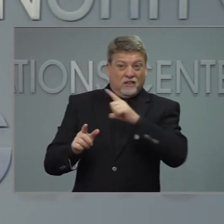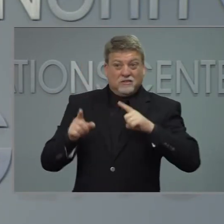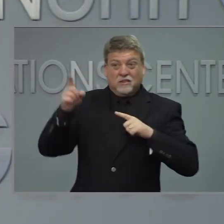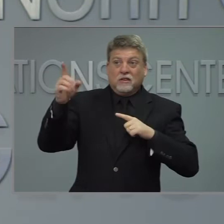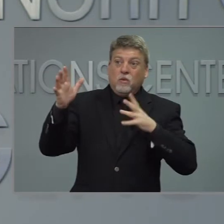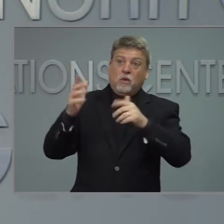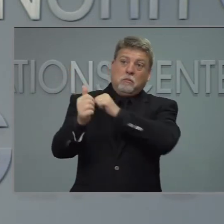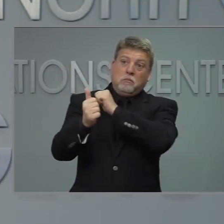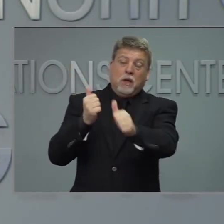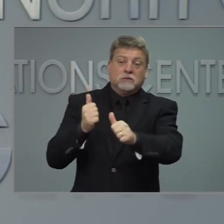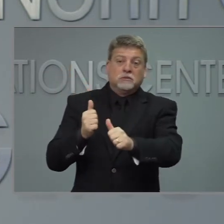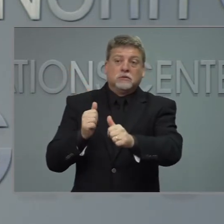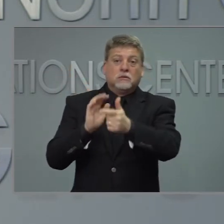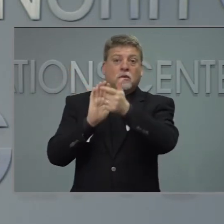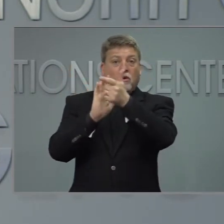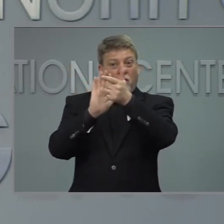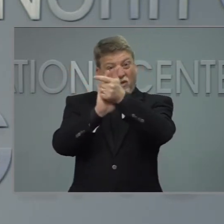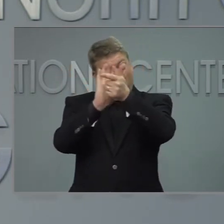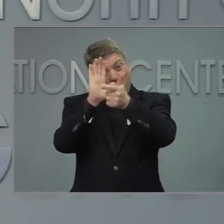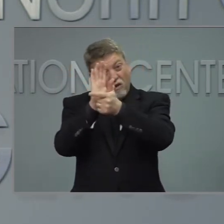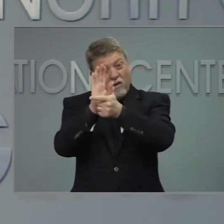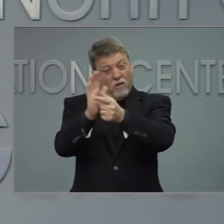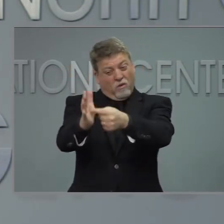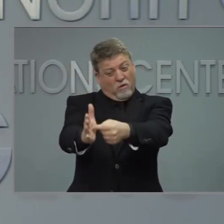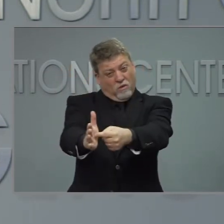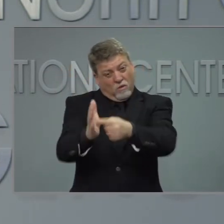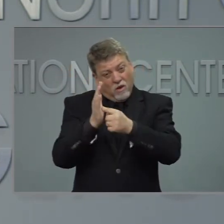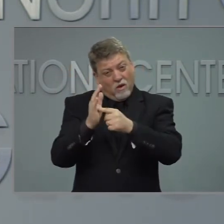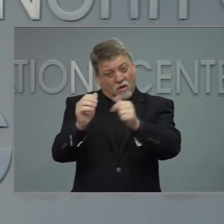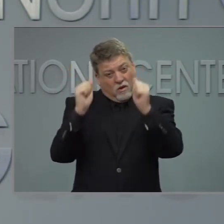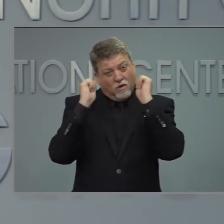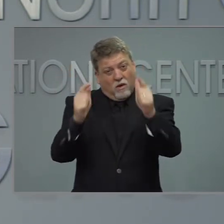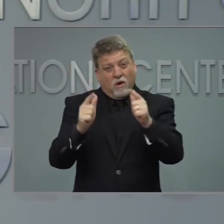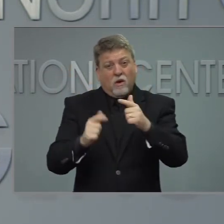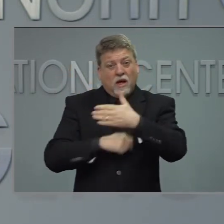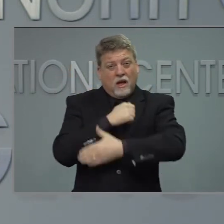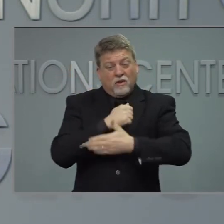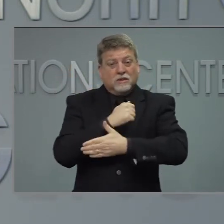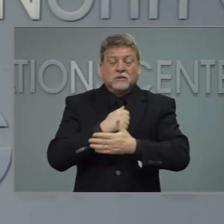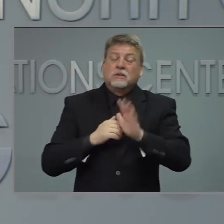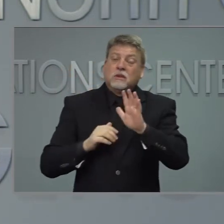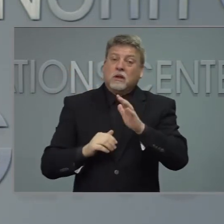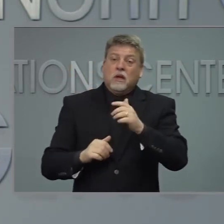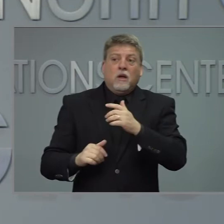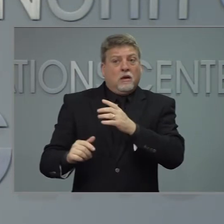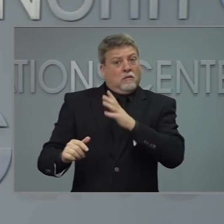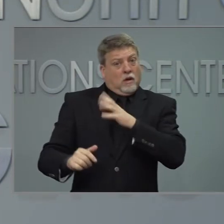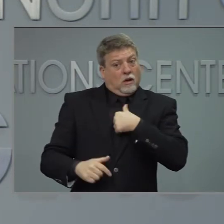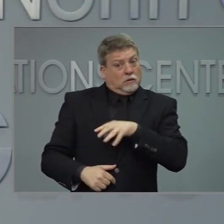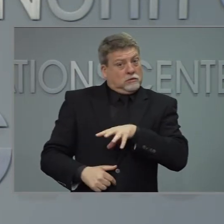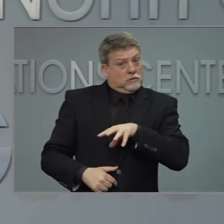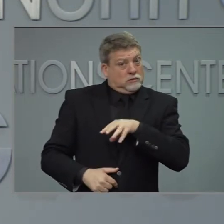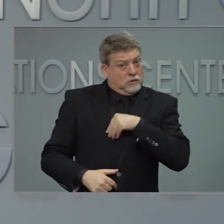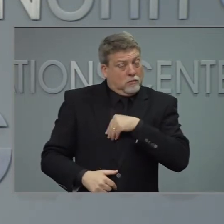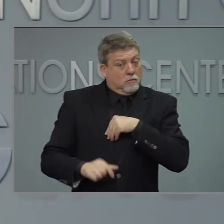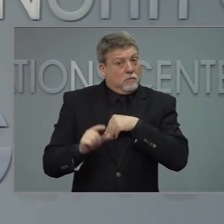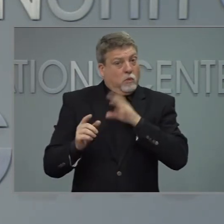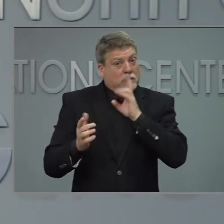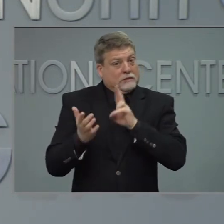legislatura quiere aprobar una orden on diciendo que ordenando que todos los mandatos, y yo lo